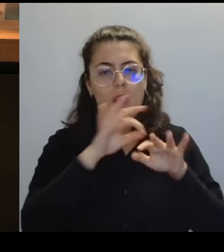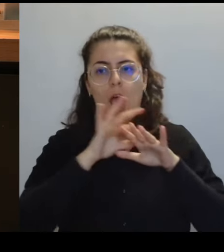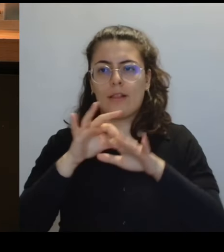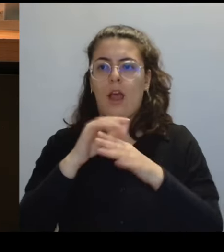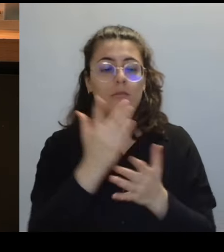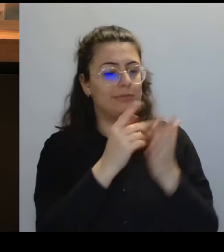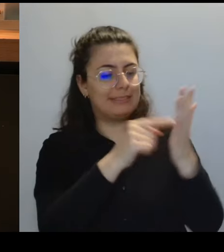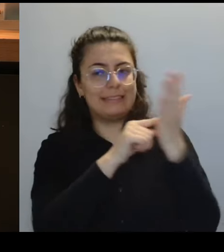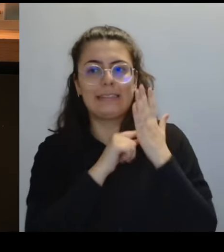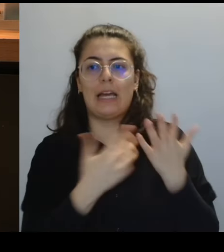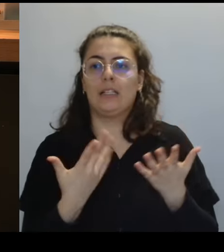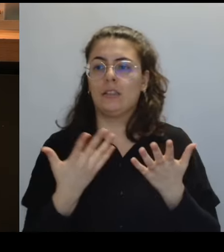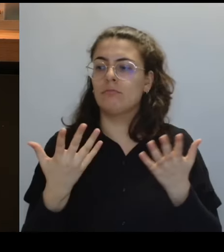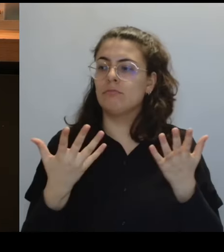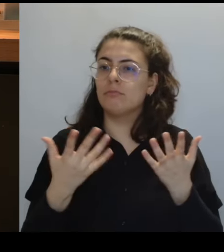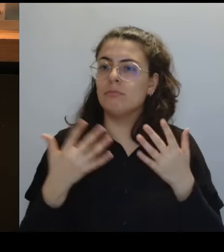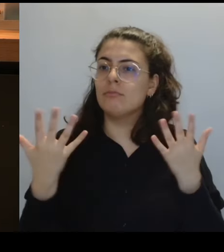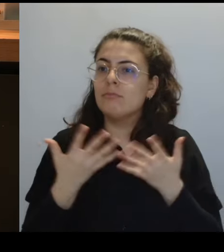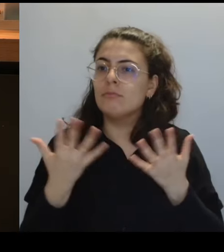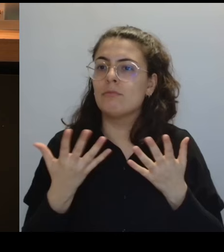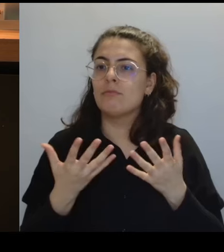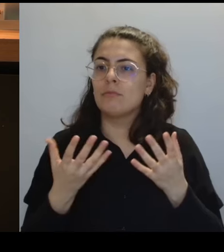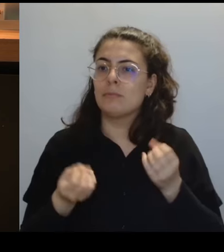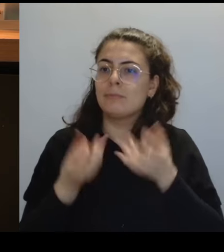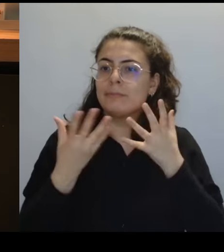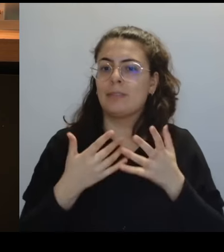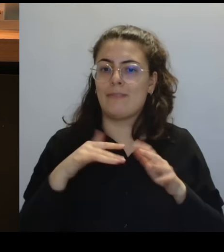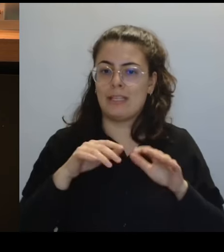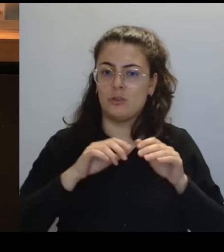Leib und Leben auf der Straße es hat, wenn es mehr Km/h als